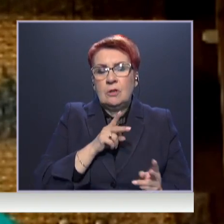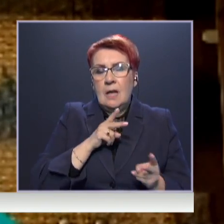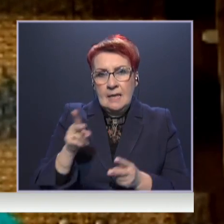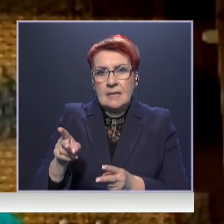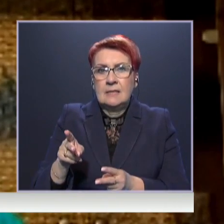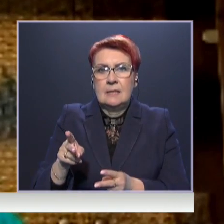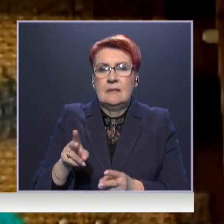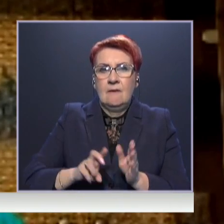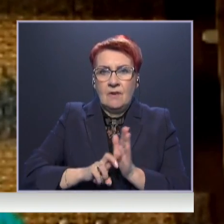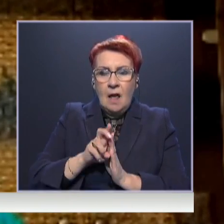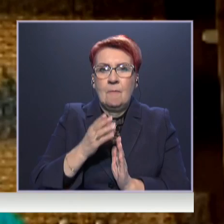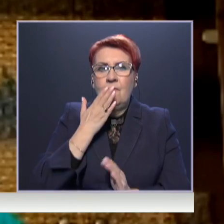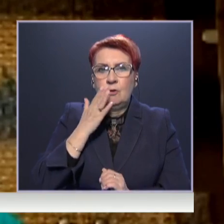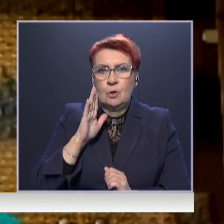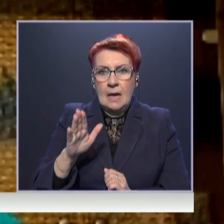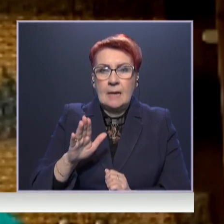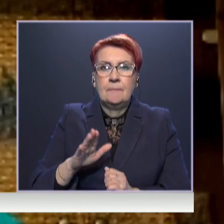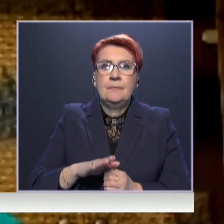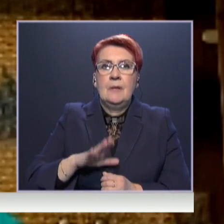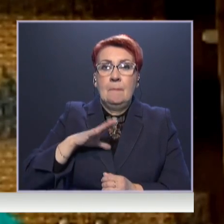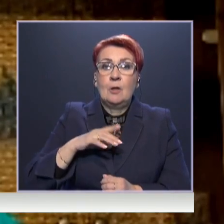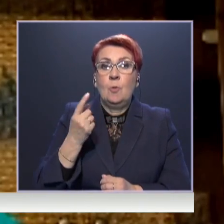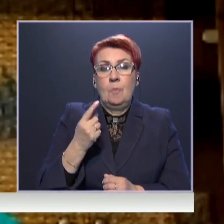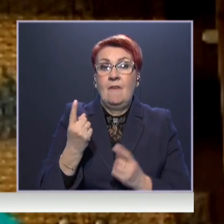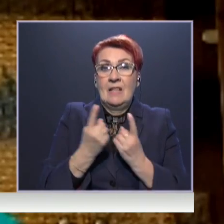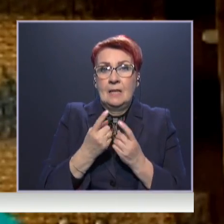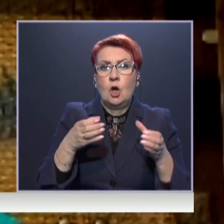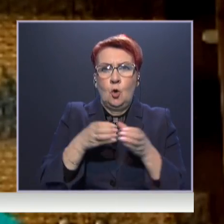храм потом в Одноклассниках у меня группа большая там